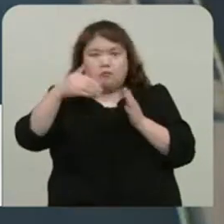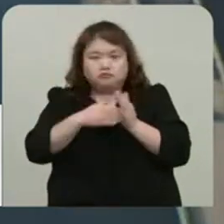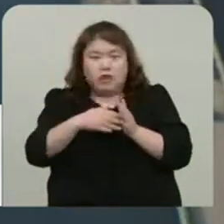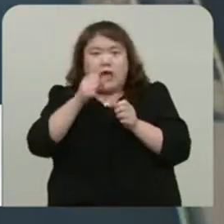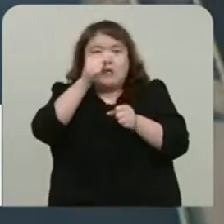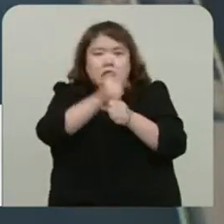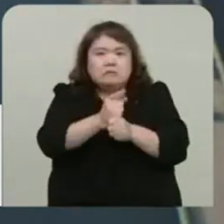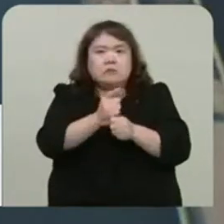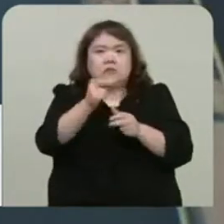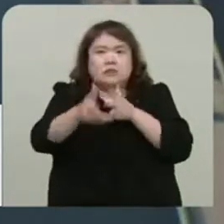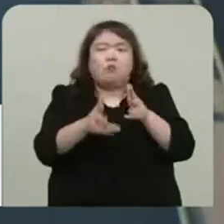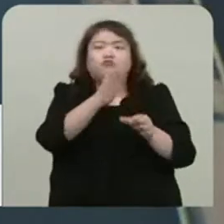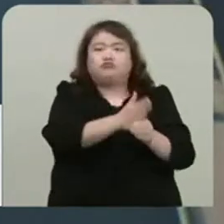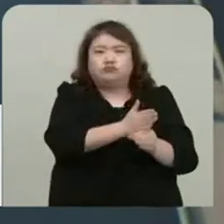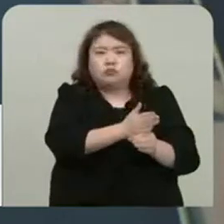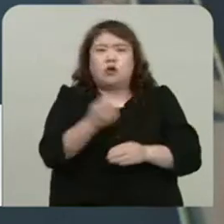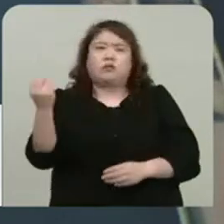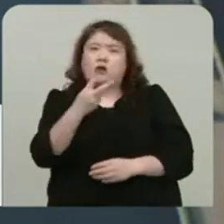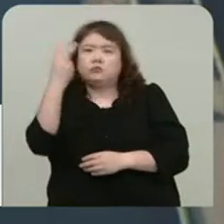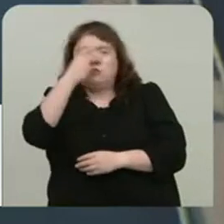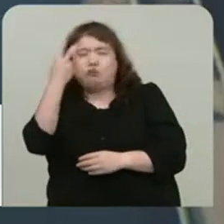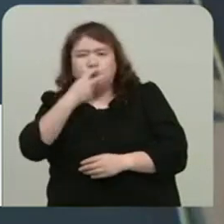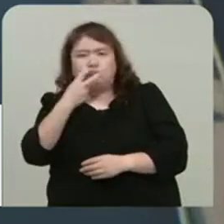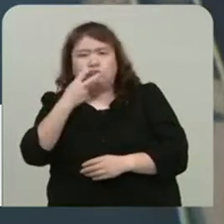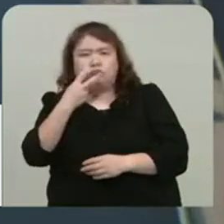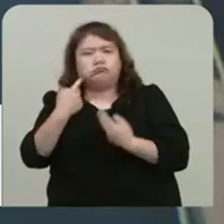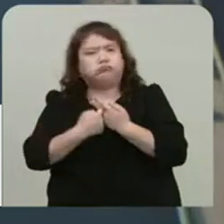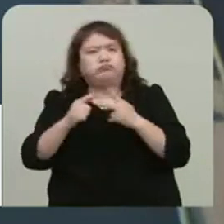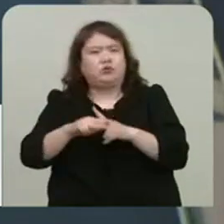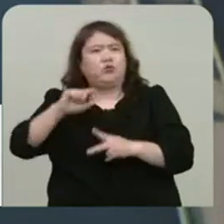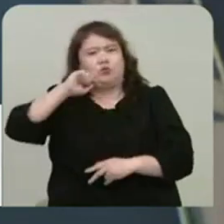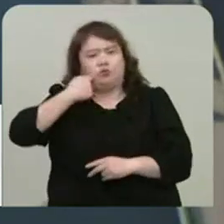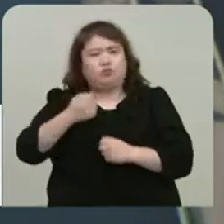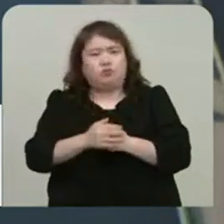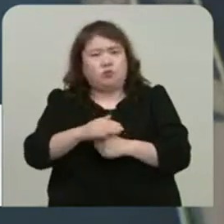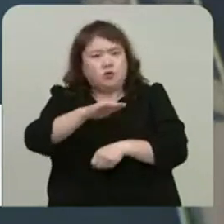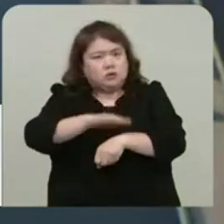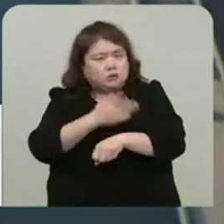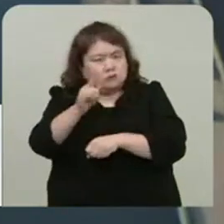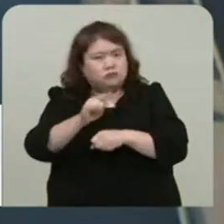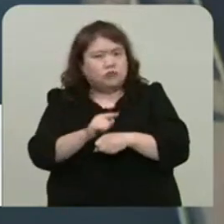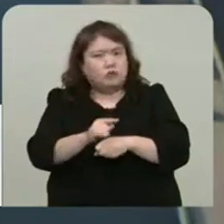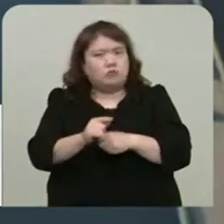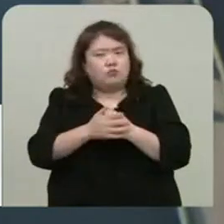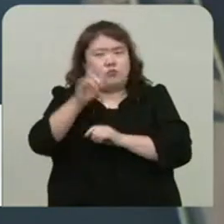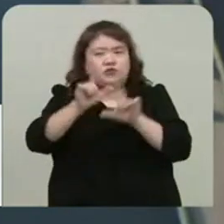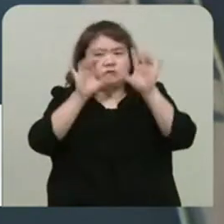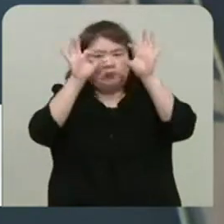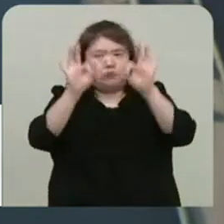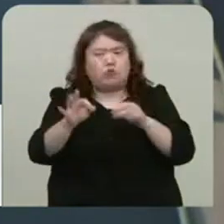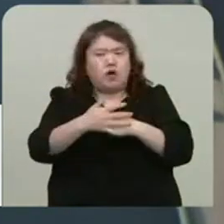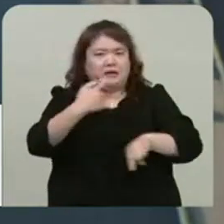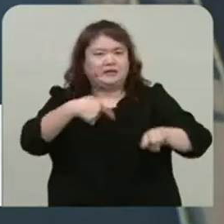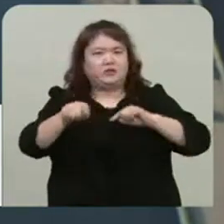대상으로 재검토에 나선 건데요 . 이런 자기모순적인 상황을 두고 새만금을 정치적 표적으로 삼고